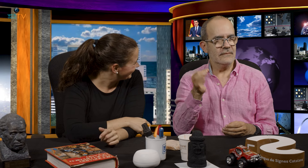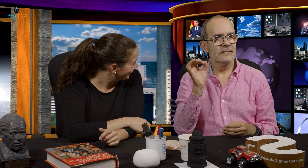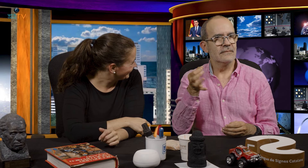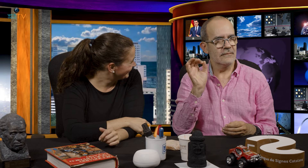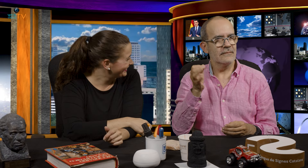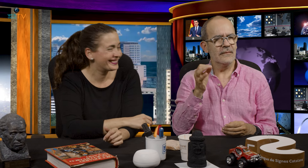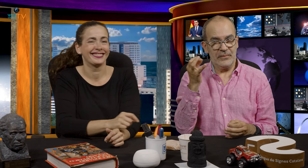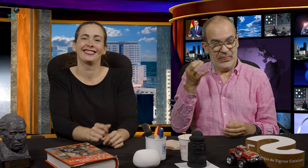Sí, sí.